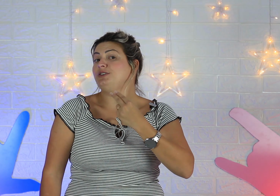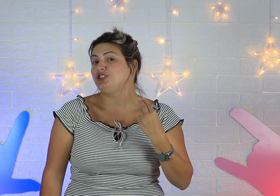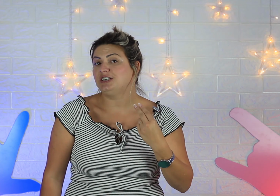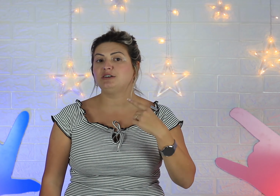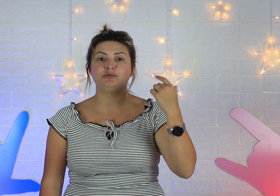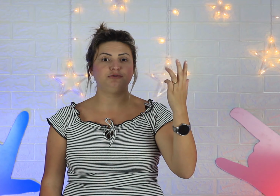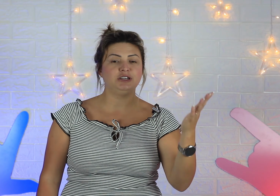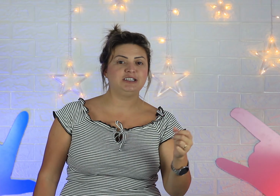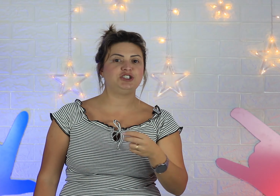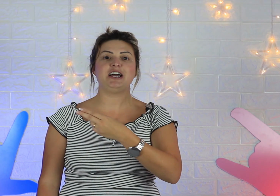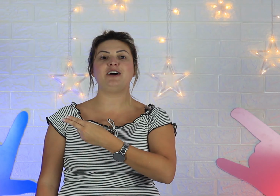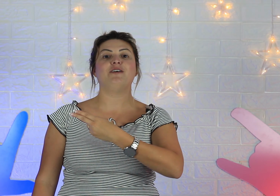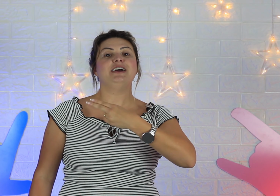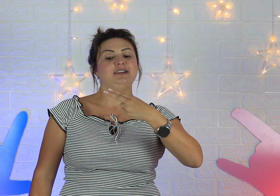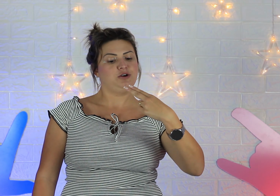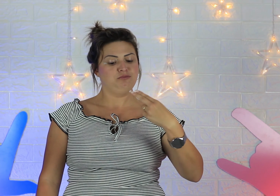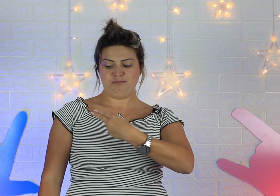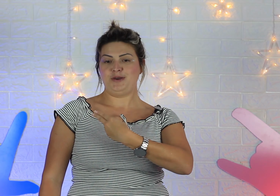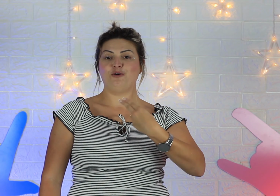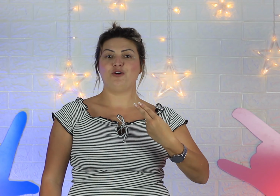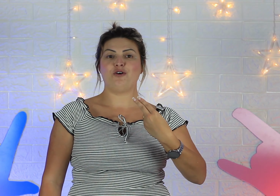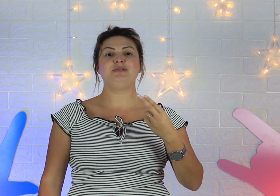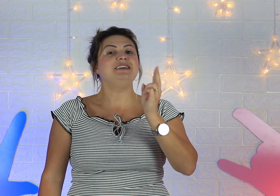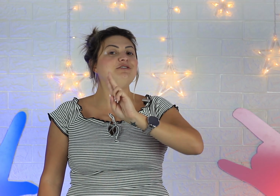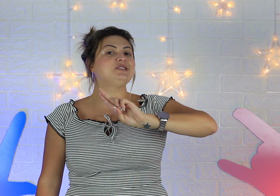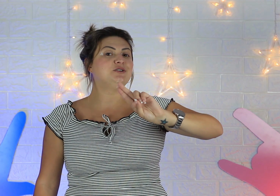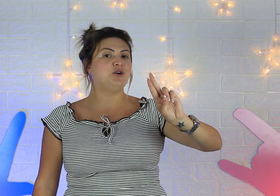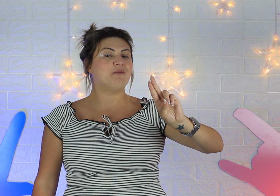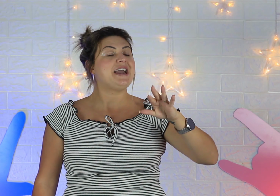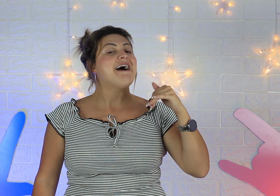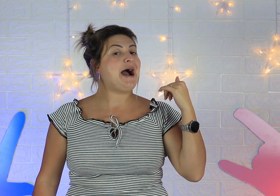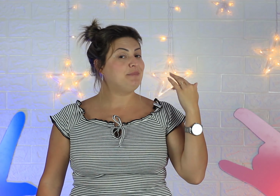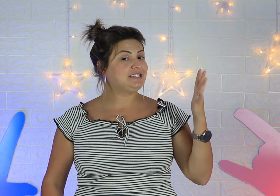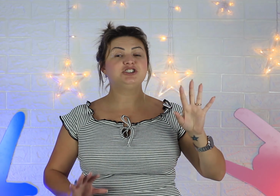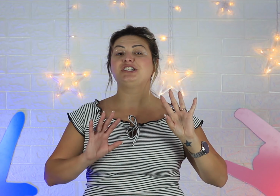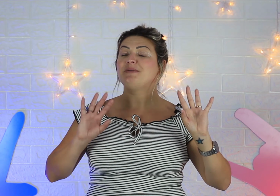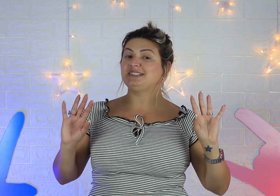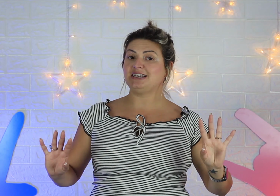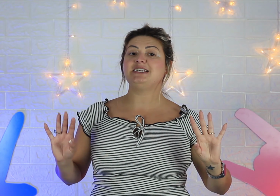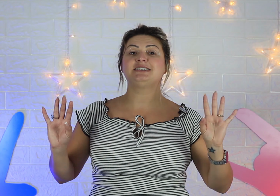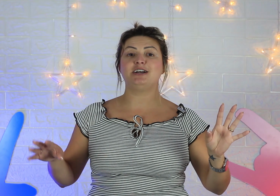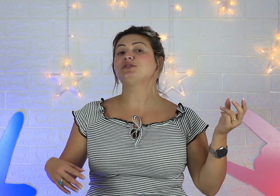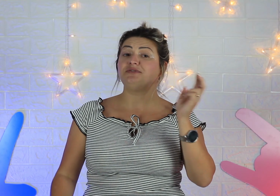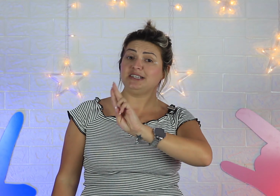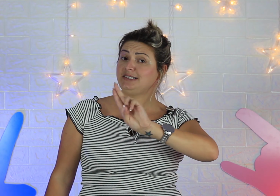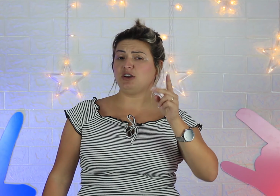se fosse um me chamo fulana de tal então meu nome e o seu nome apesar de também estaria certo se eu